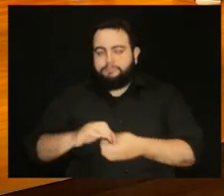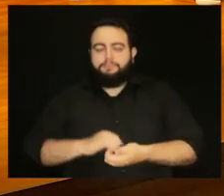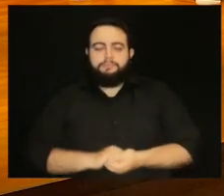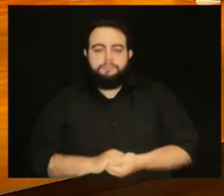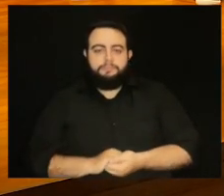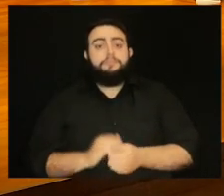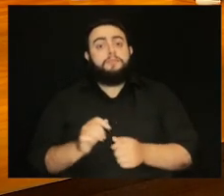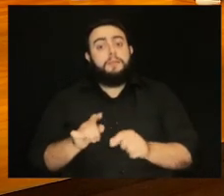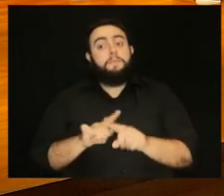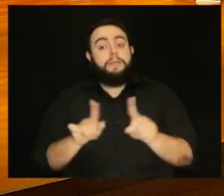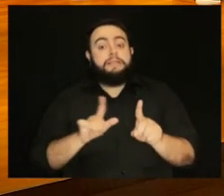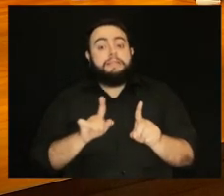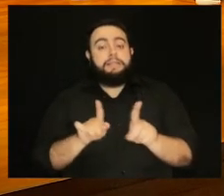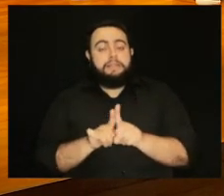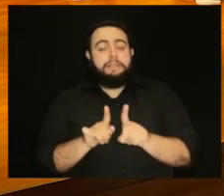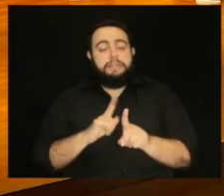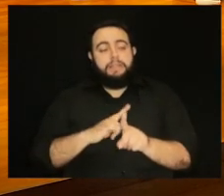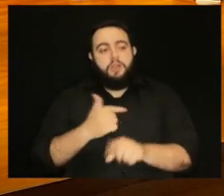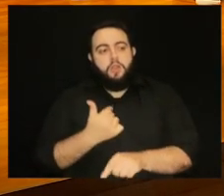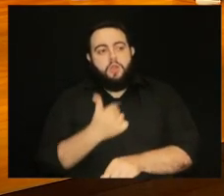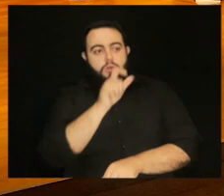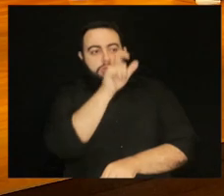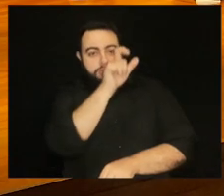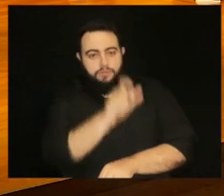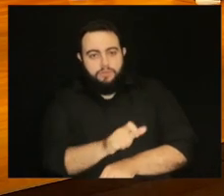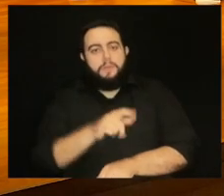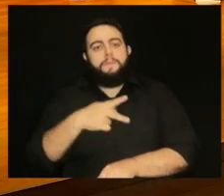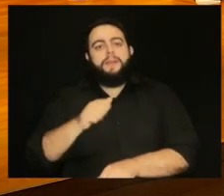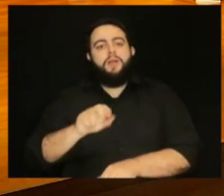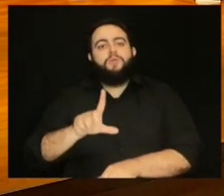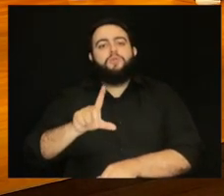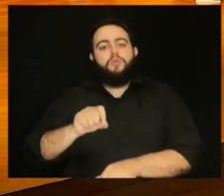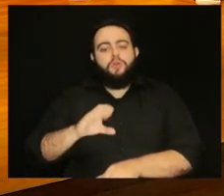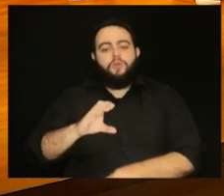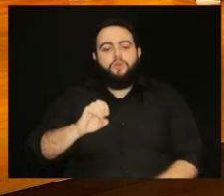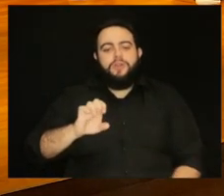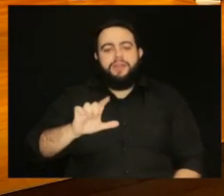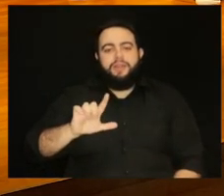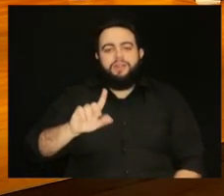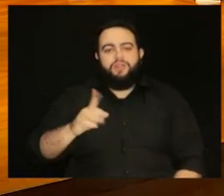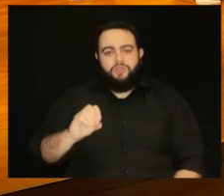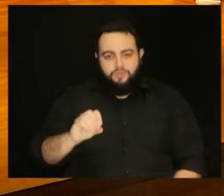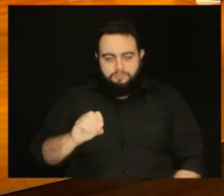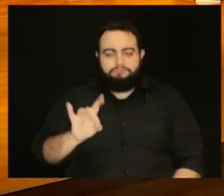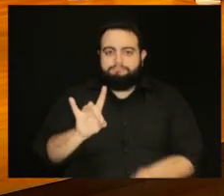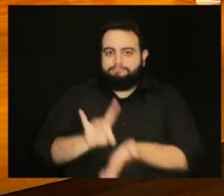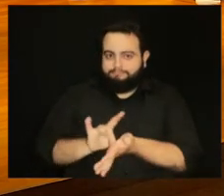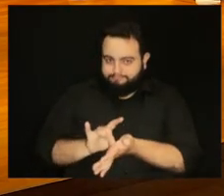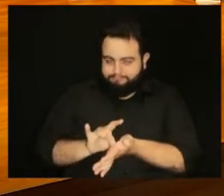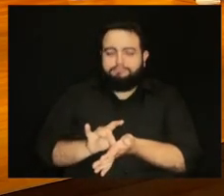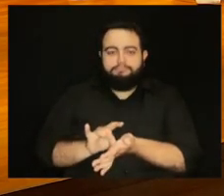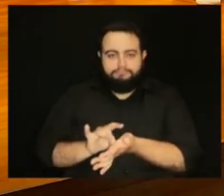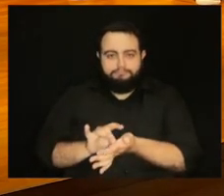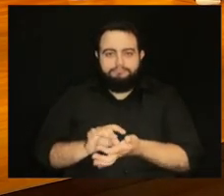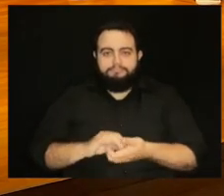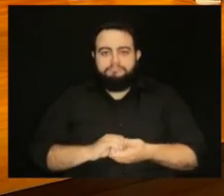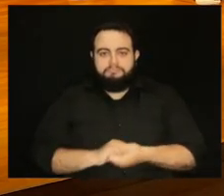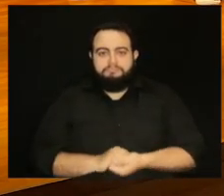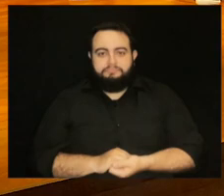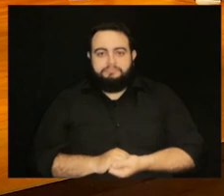sujeito muito incrível que é o Paulo Coelho, o verdadeiro Paulo Coelho.